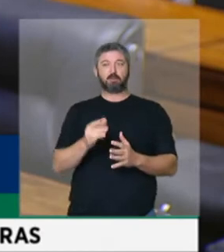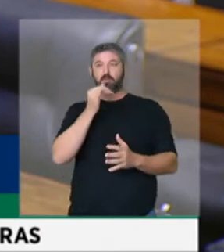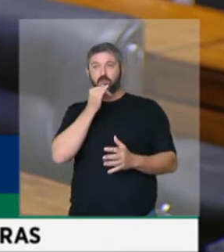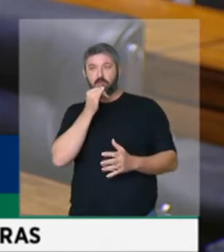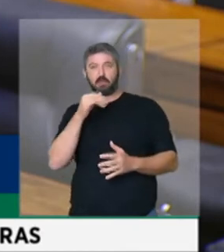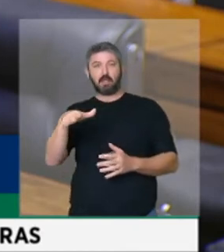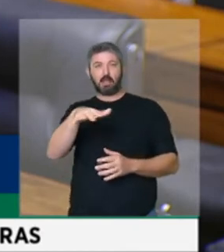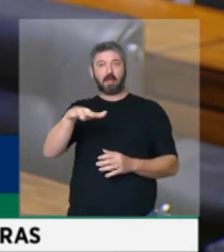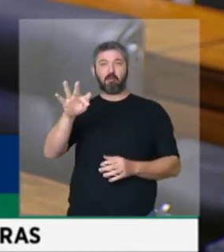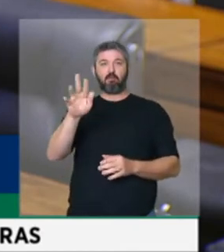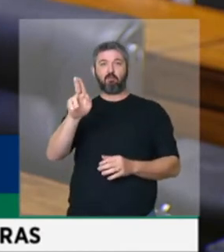BENÉFICA TAMBÉM PARA A ELETROBRAS, ELA NECESSITA DE